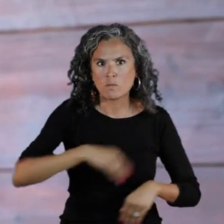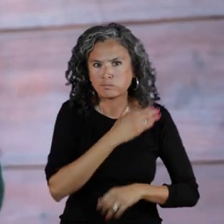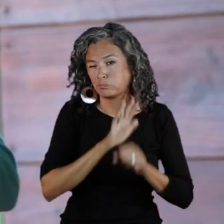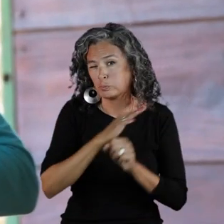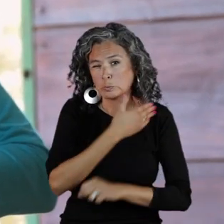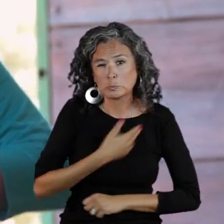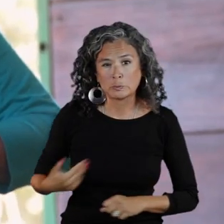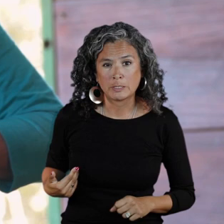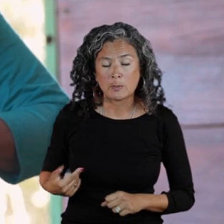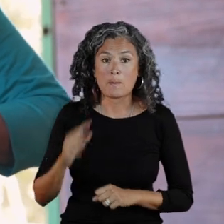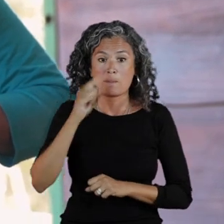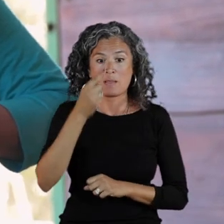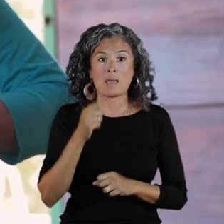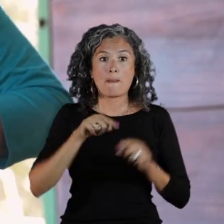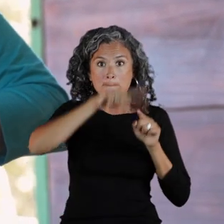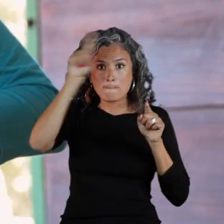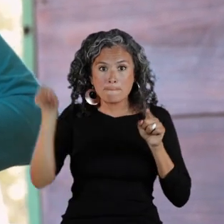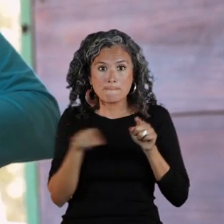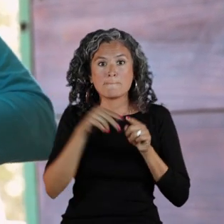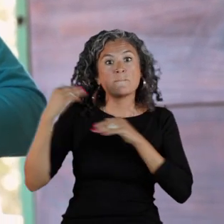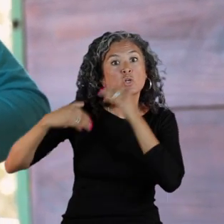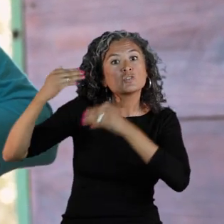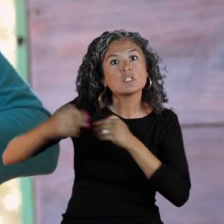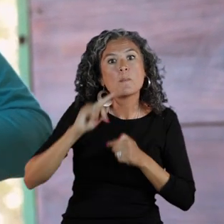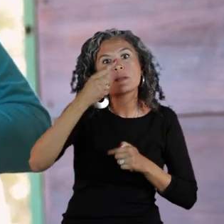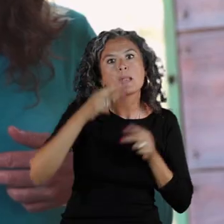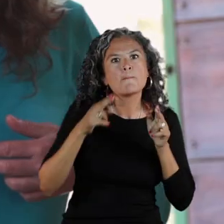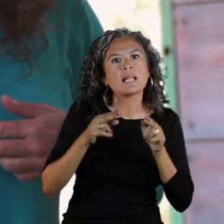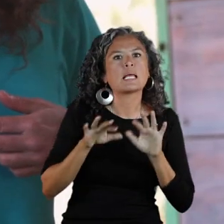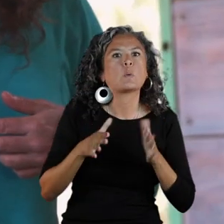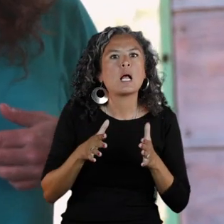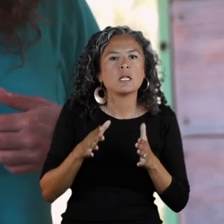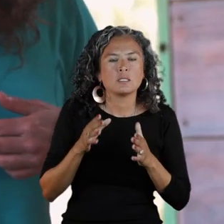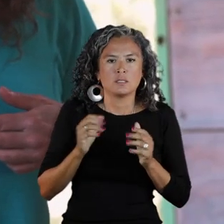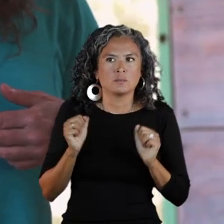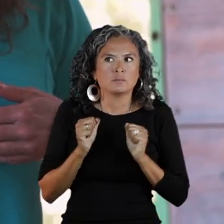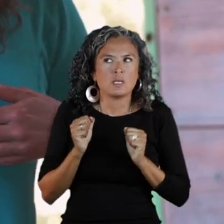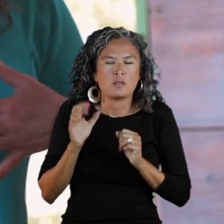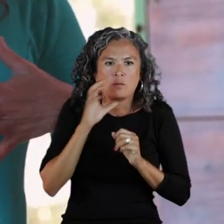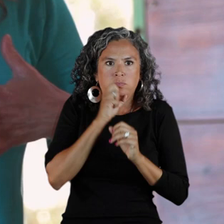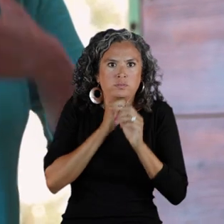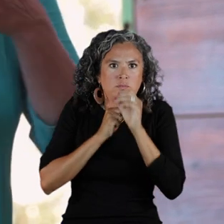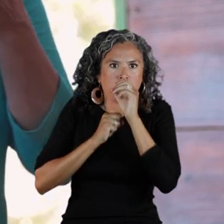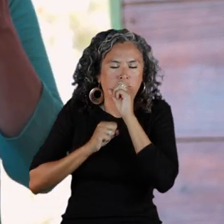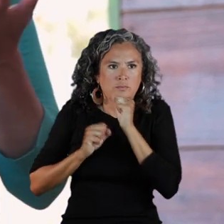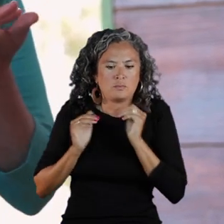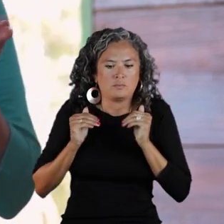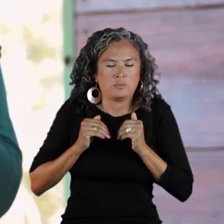La primera parte de este proceso de dominación, es la acumulación de tensión, es el primer